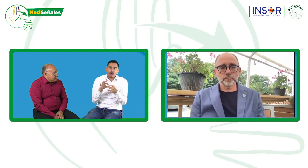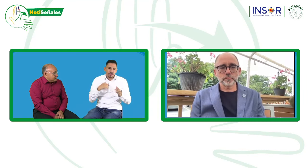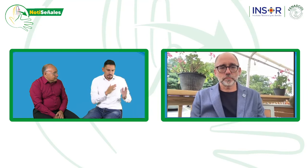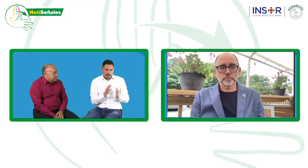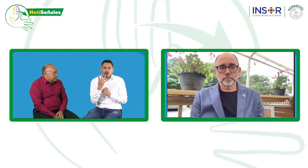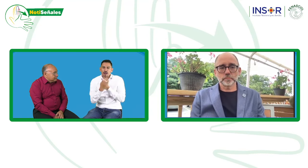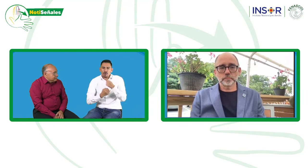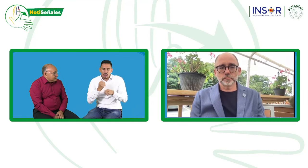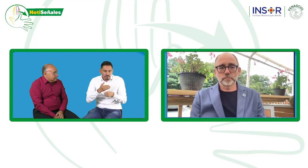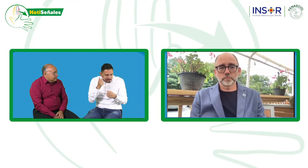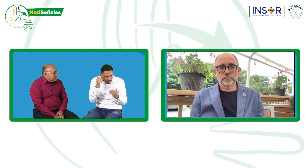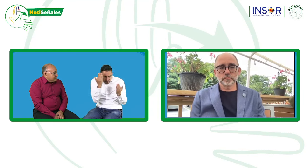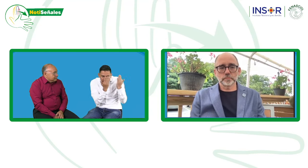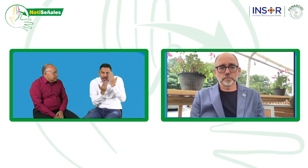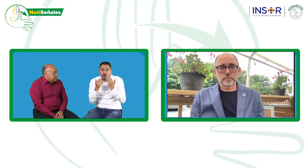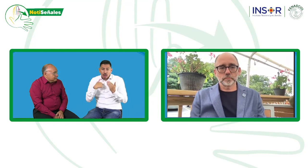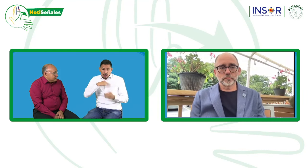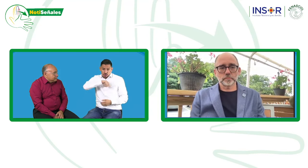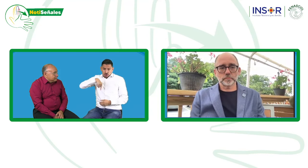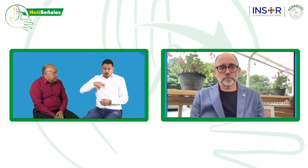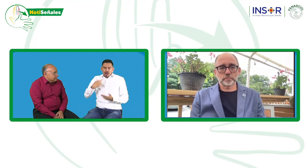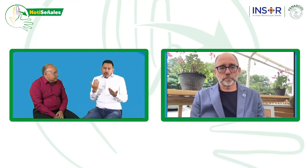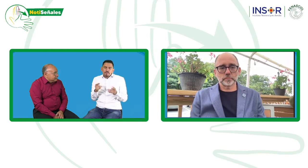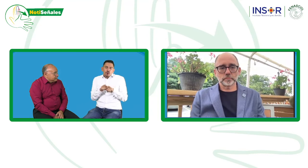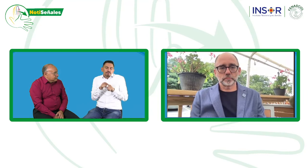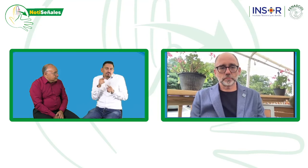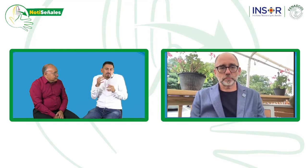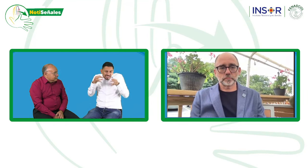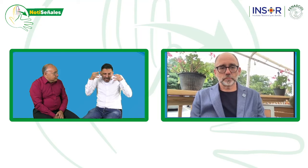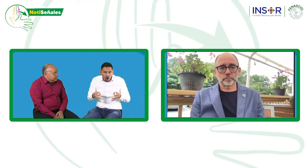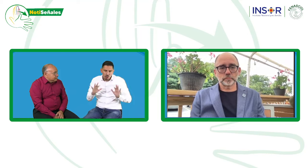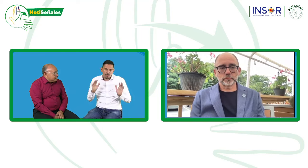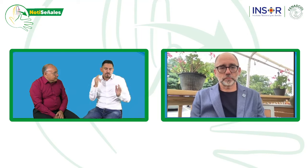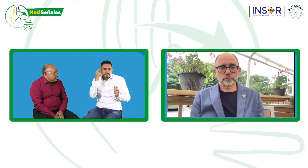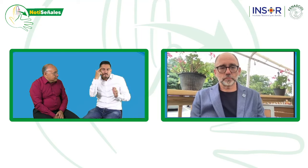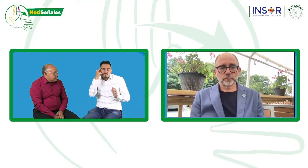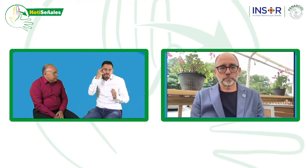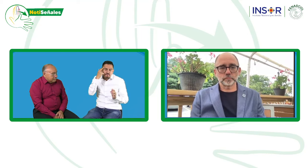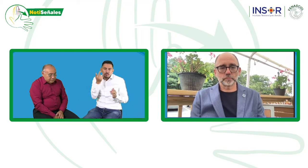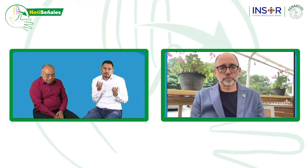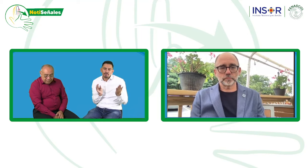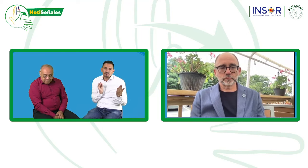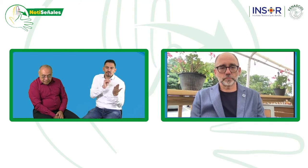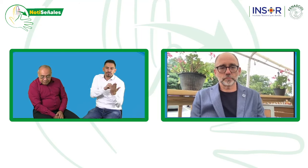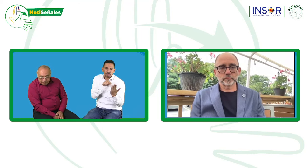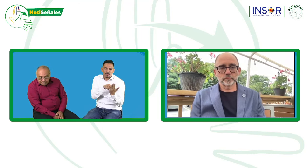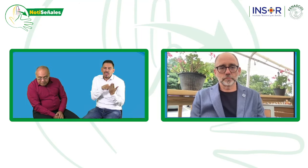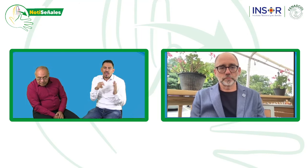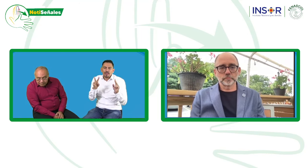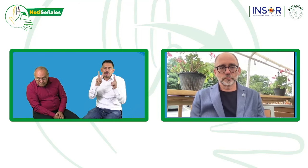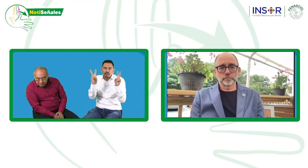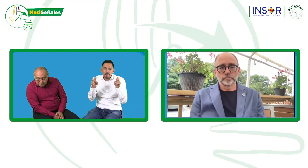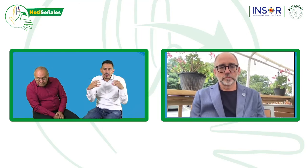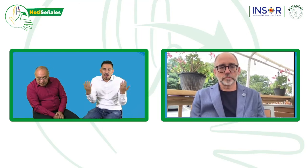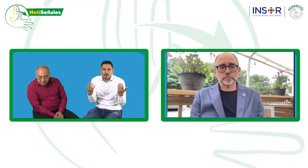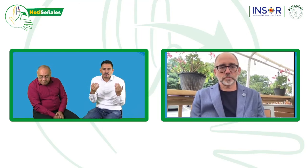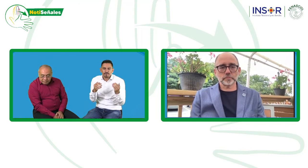familia, articularlos con la familia y esos diferentes lineamientos que vienen desde el gobierno poderlos analizar y